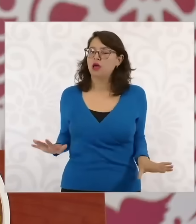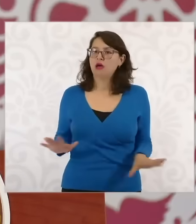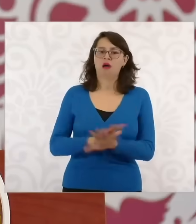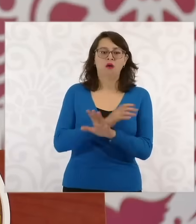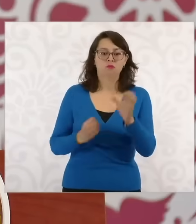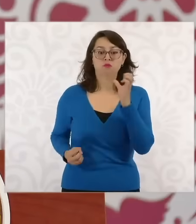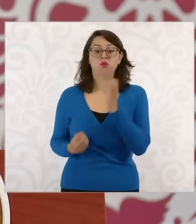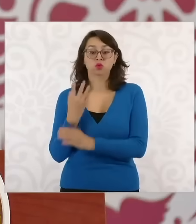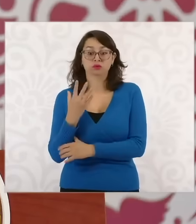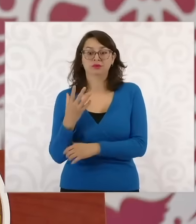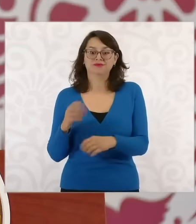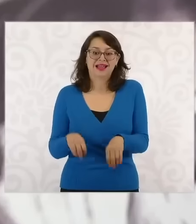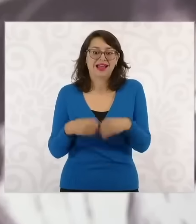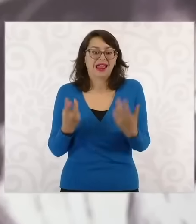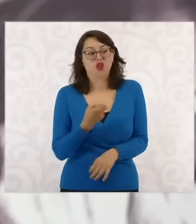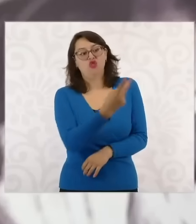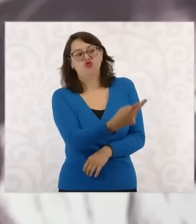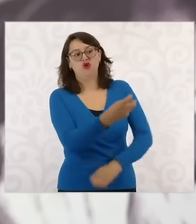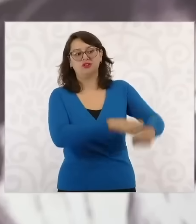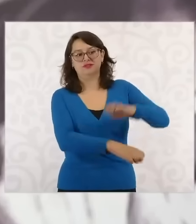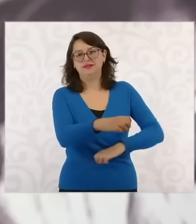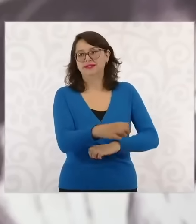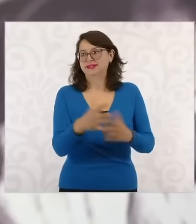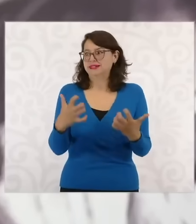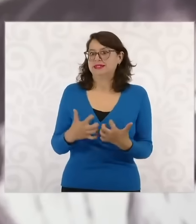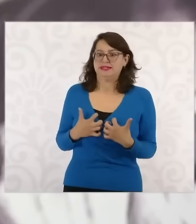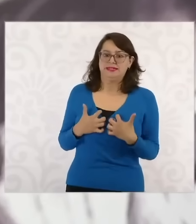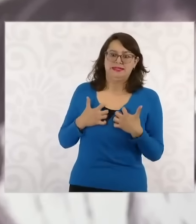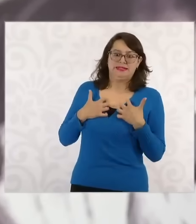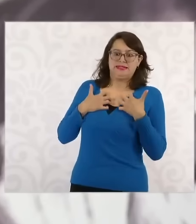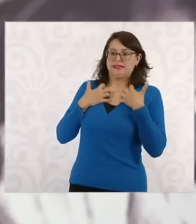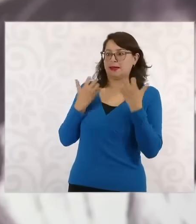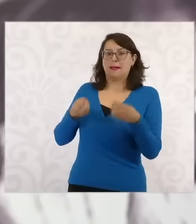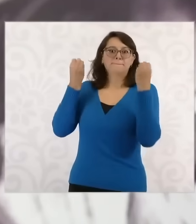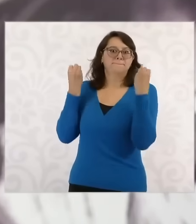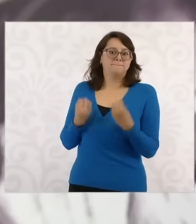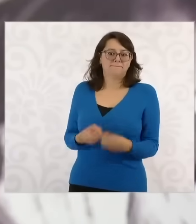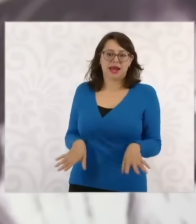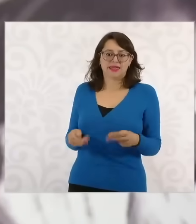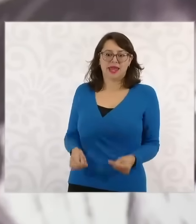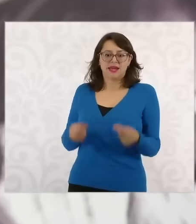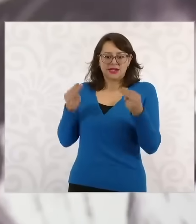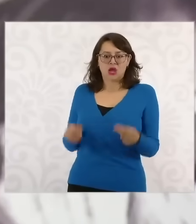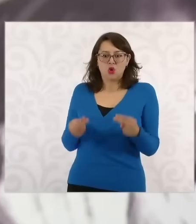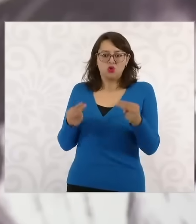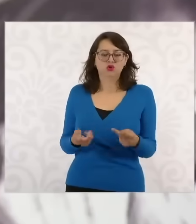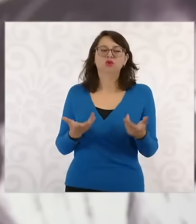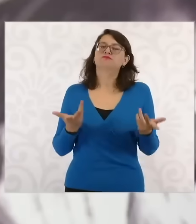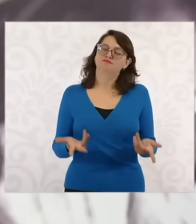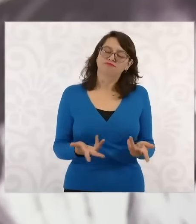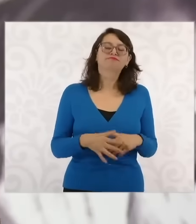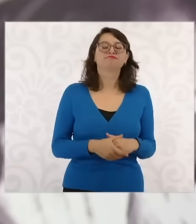haya mucho enojo por quienes durante muchos años tuvieron eh un servicio que básicamente no